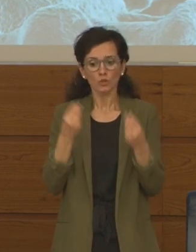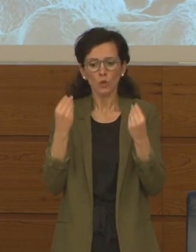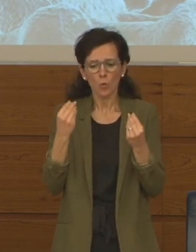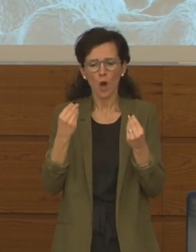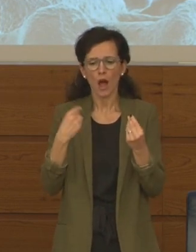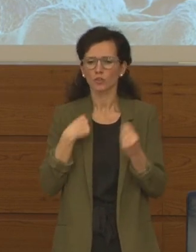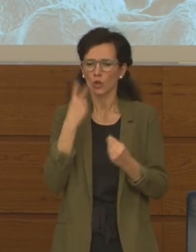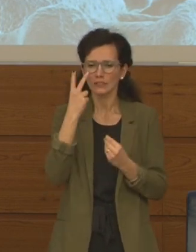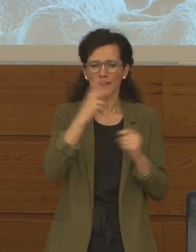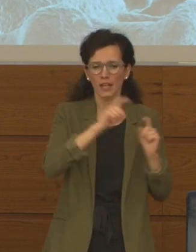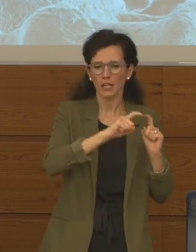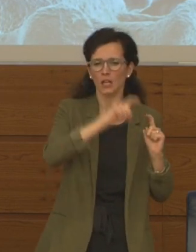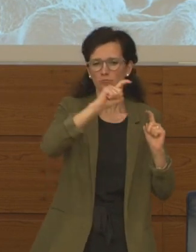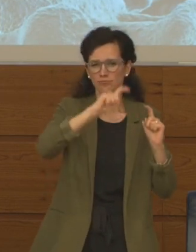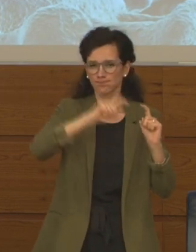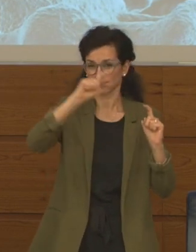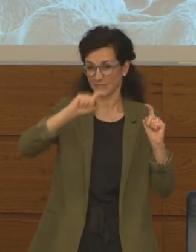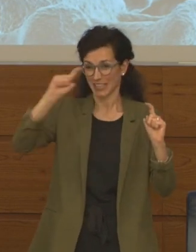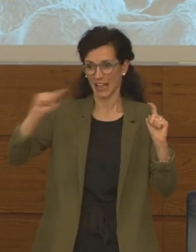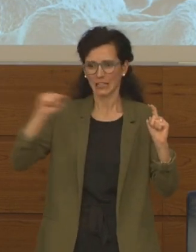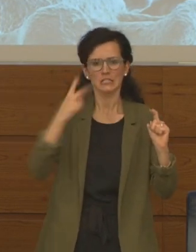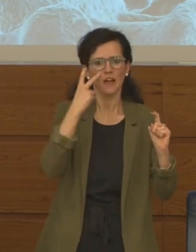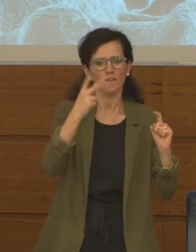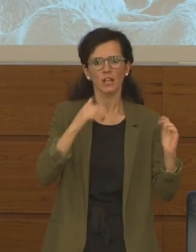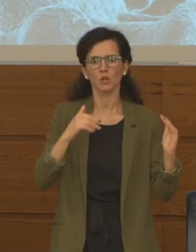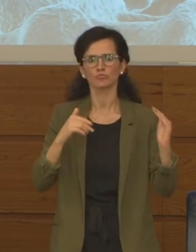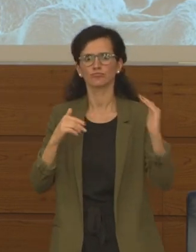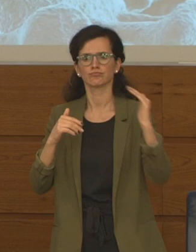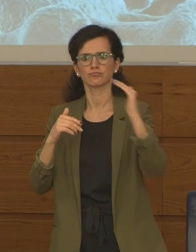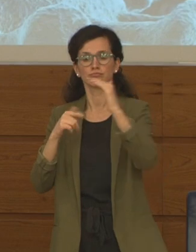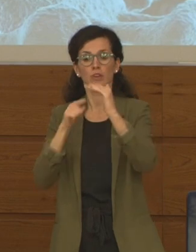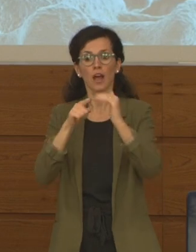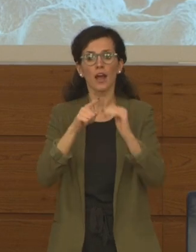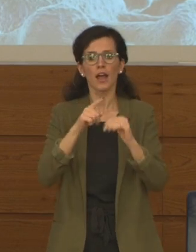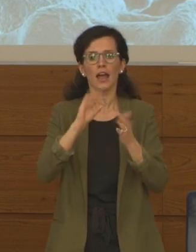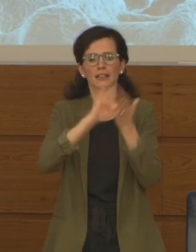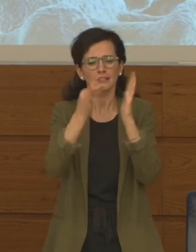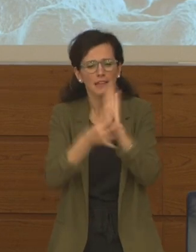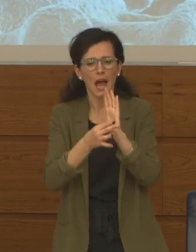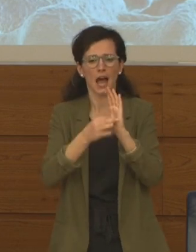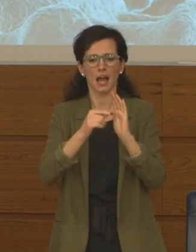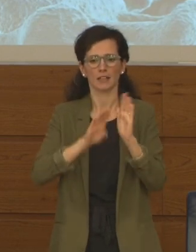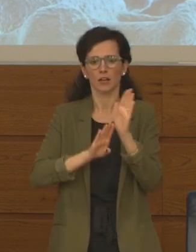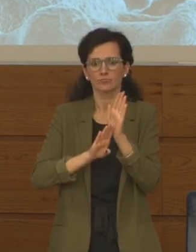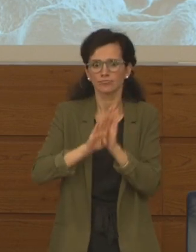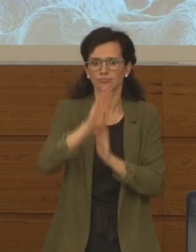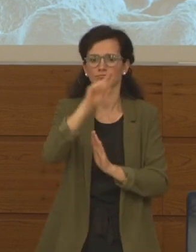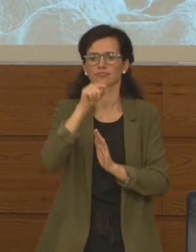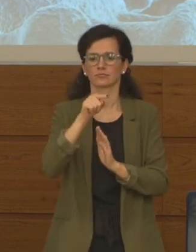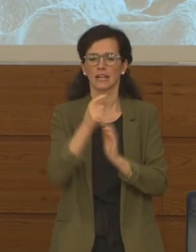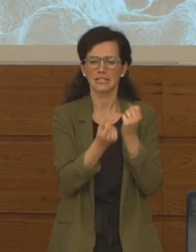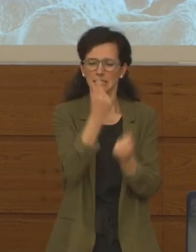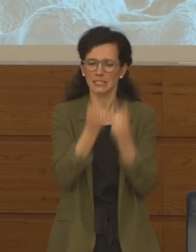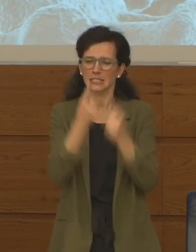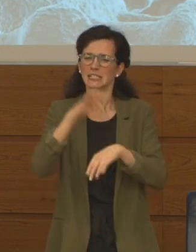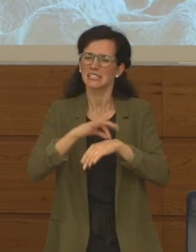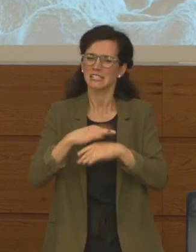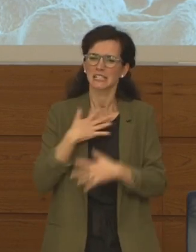epidemica per data di insorgenza dei sintomi, teniamo conto che anche una certa quota di queste persone probabilmente a